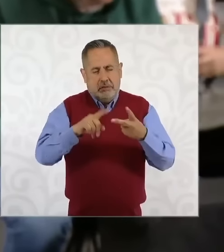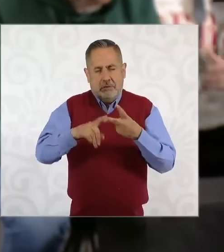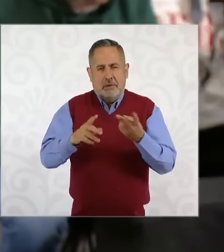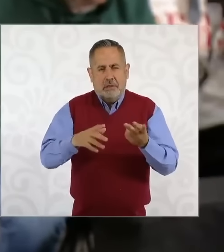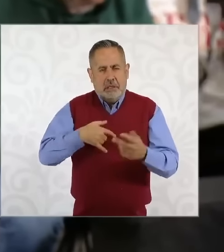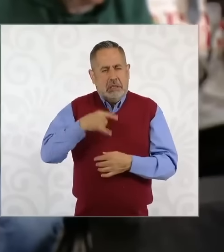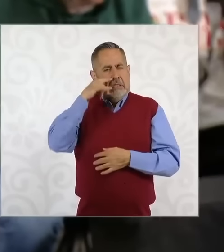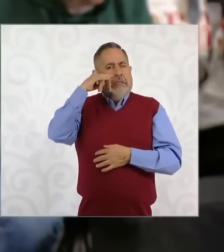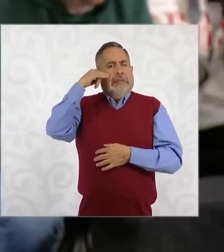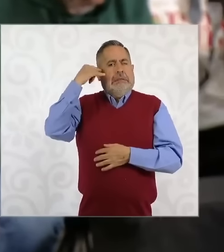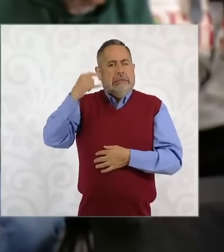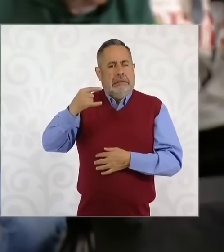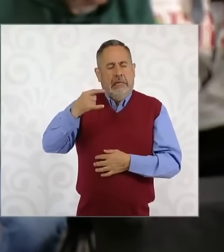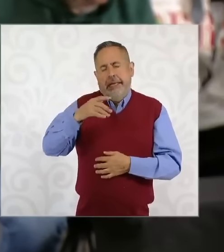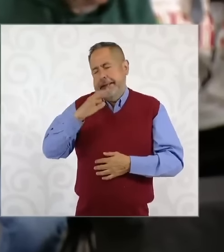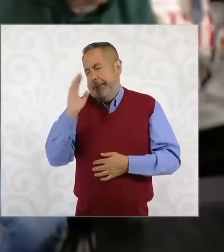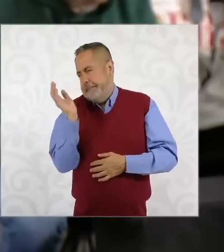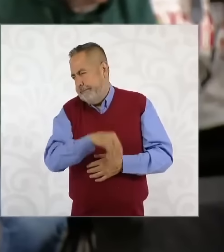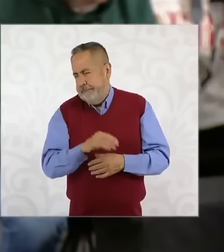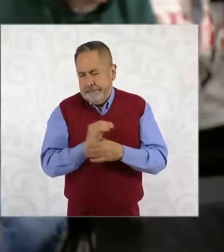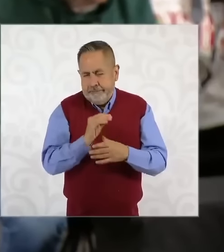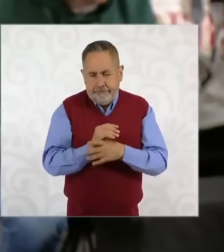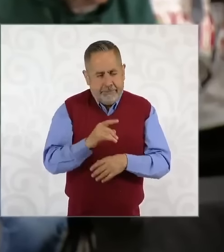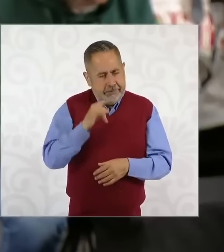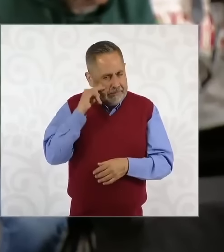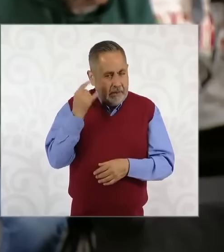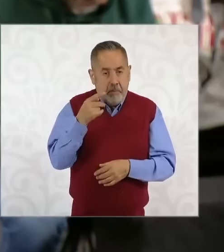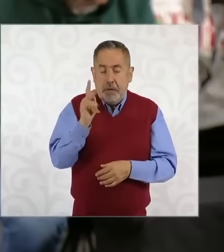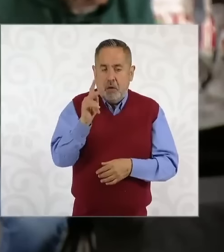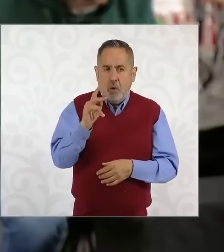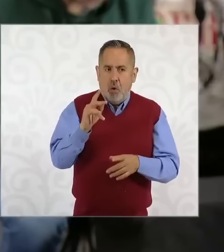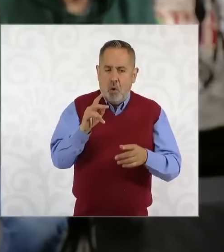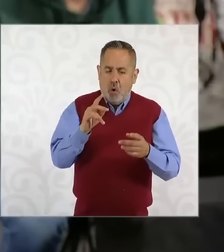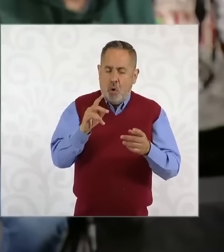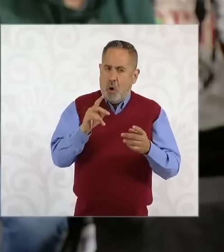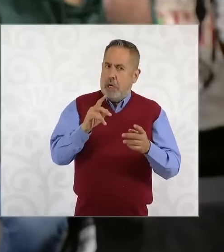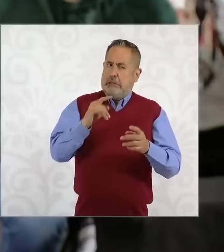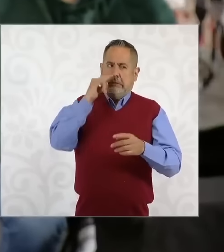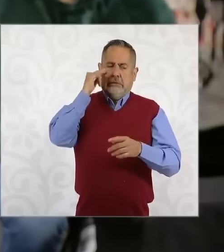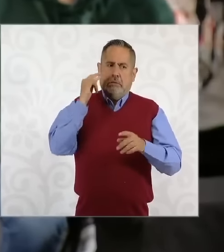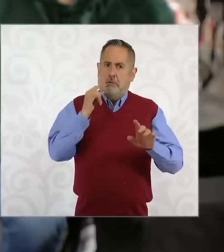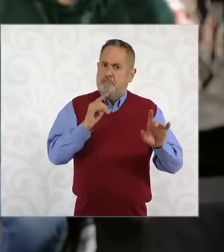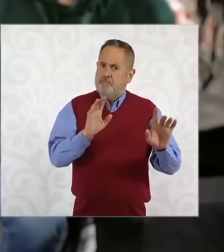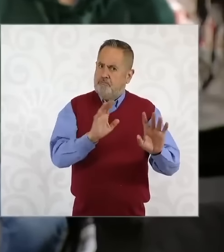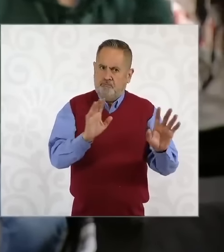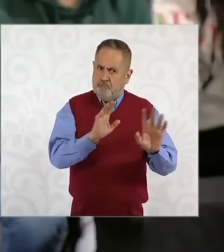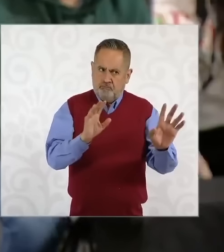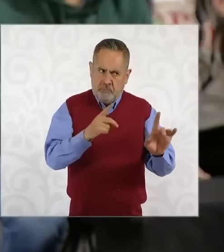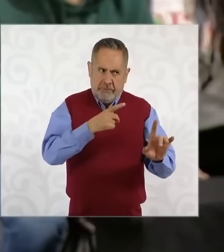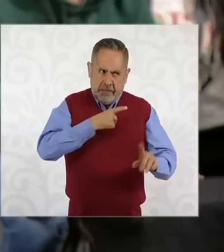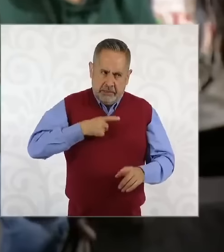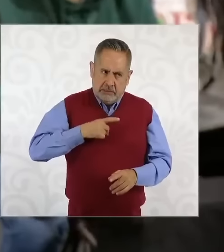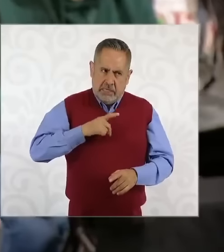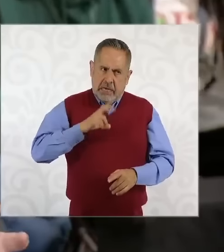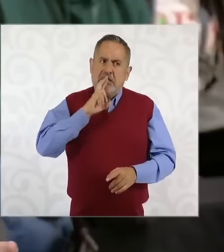pasar eh como nación, como pueblo, pero hay otros que honestamente merecen respuesta. Y en el caso